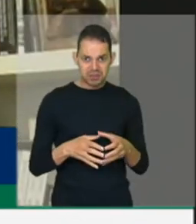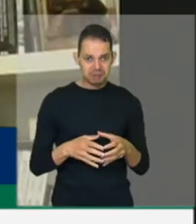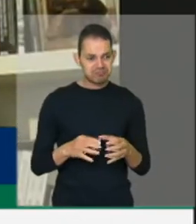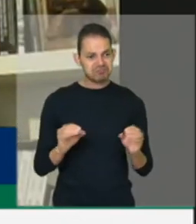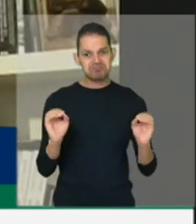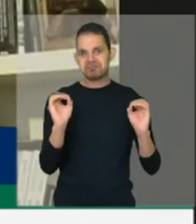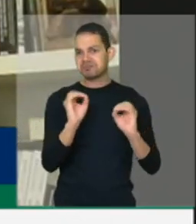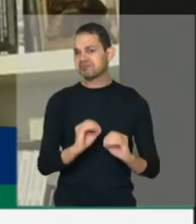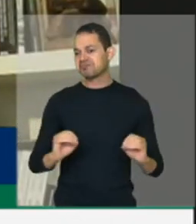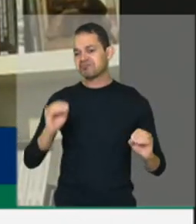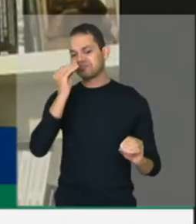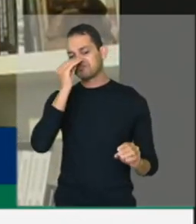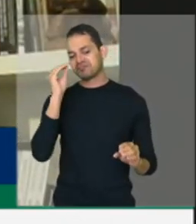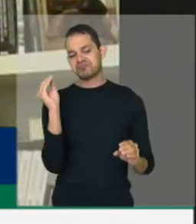PORQUE ACABA A REUNIÃO DO COMITÊO PRESIDENTE DA CÂ